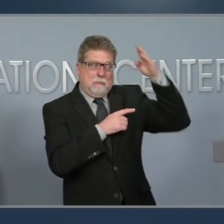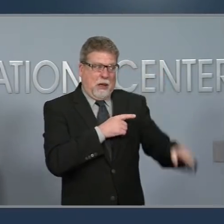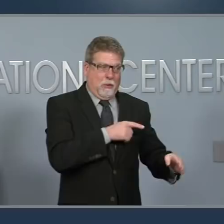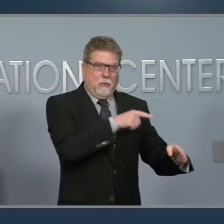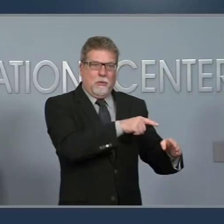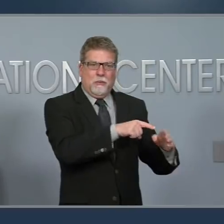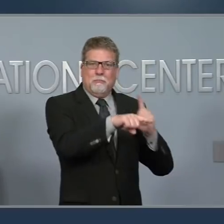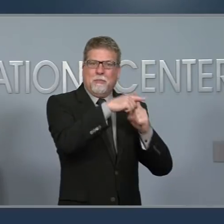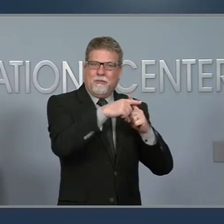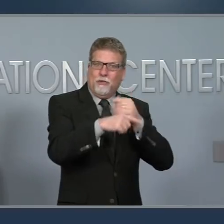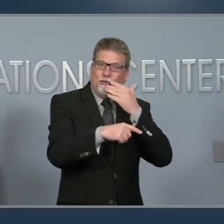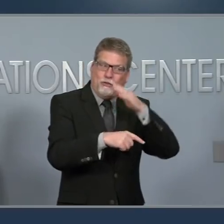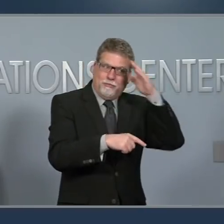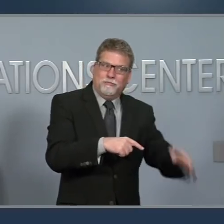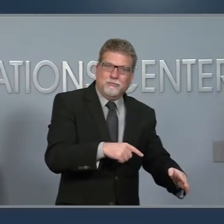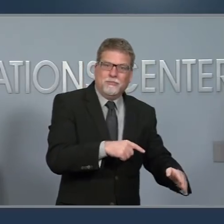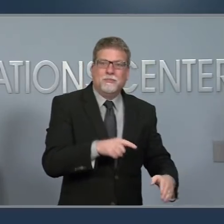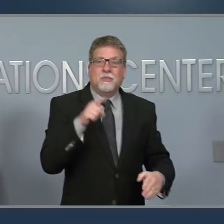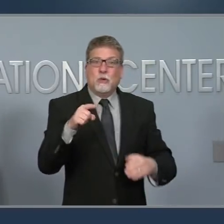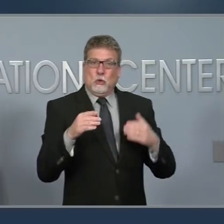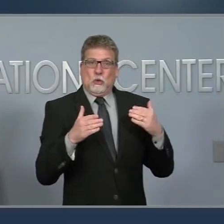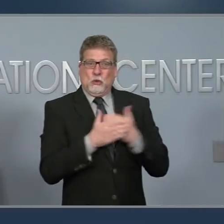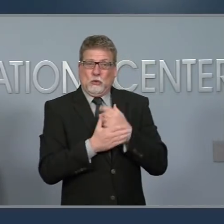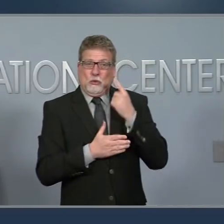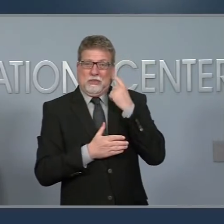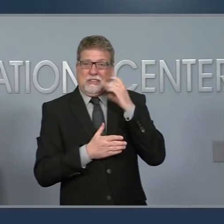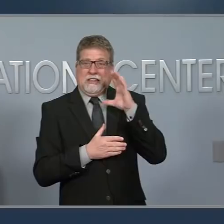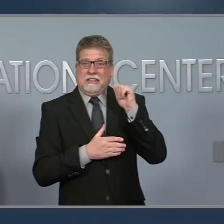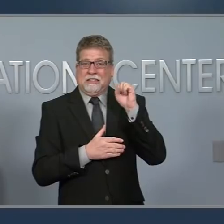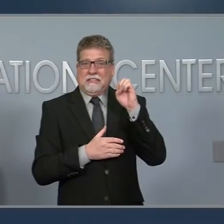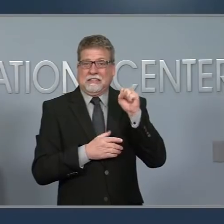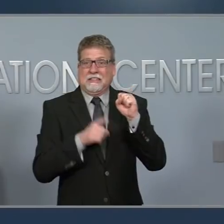que se presenta este año